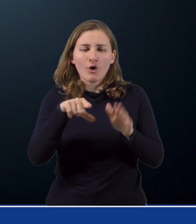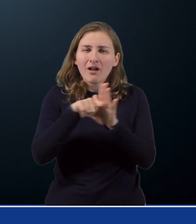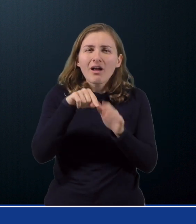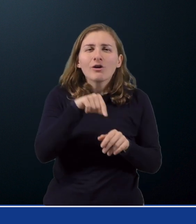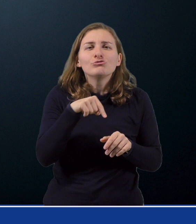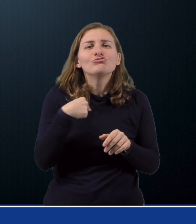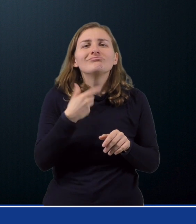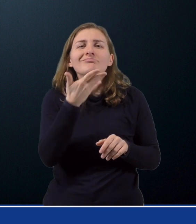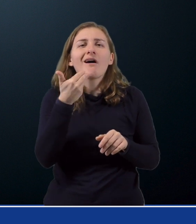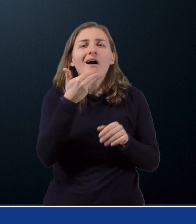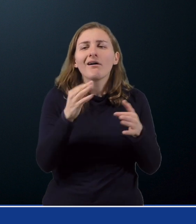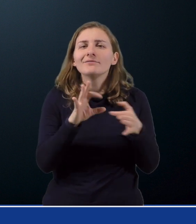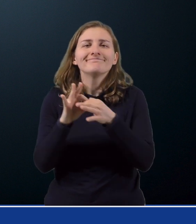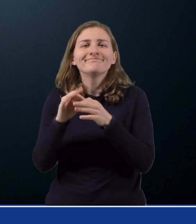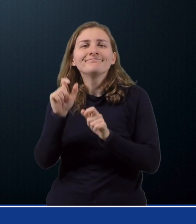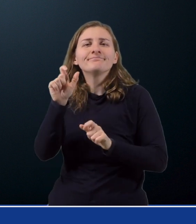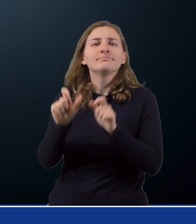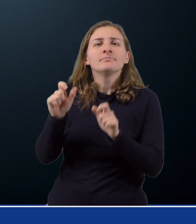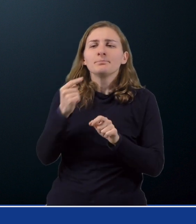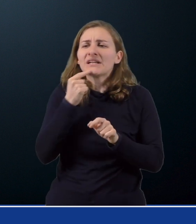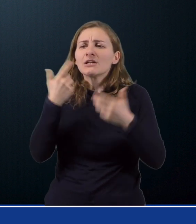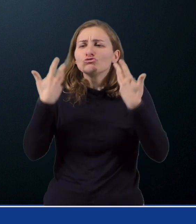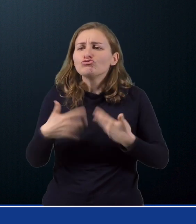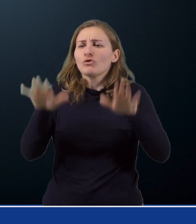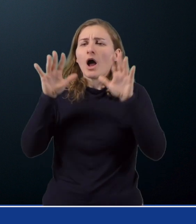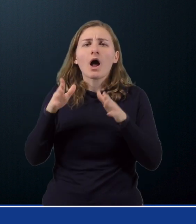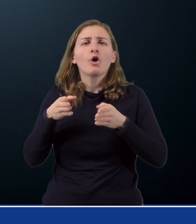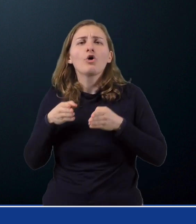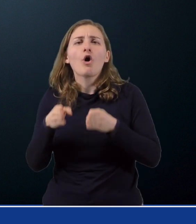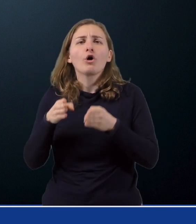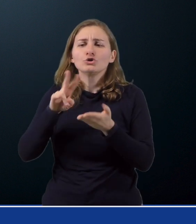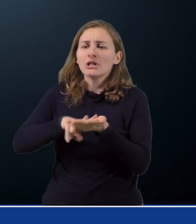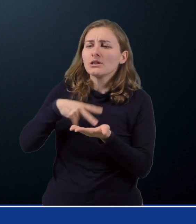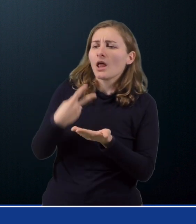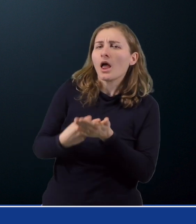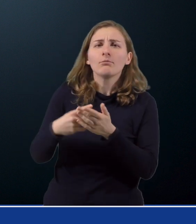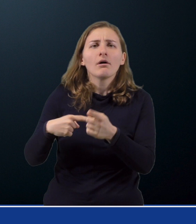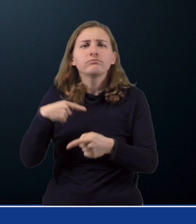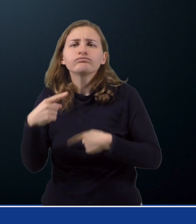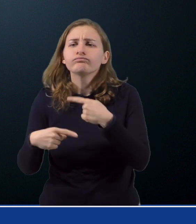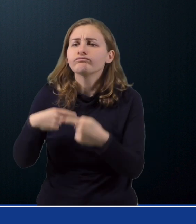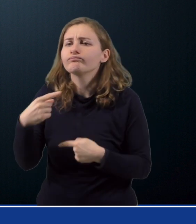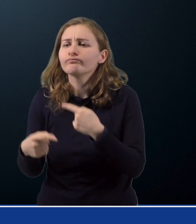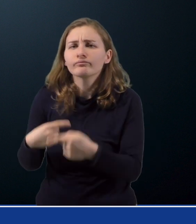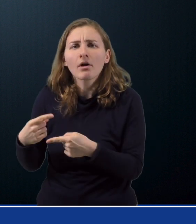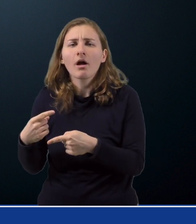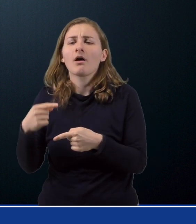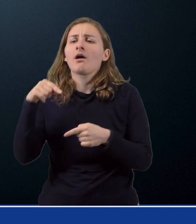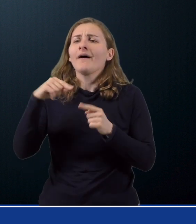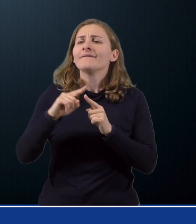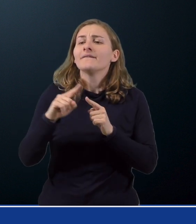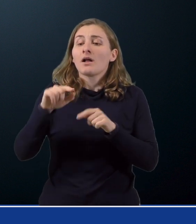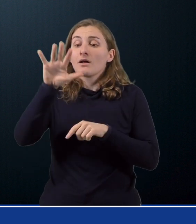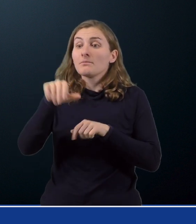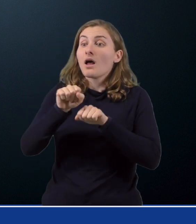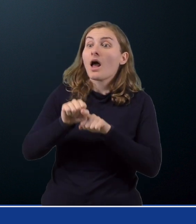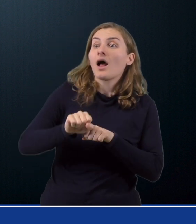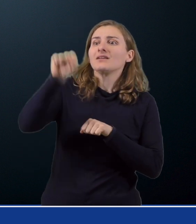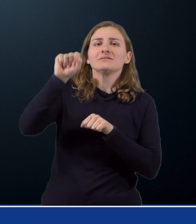che aveva escluso gli studenti attualmente in formazione presso i corsi interpreti fino al conseguimento del diploma,